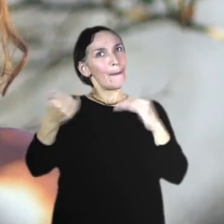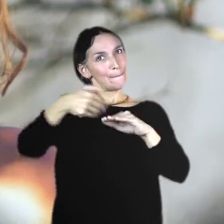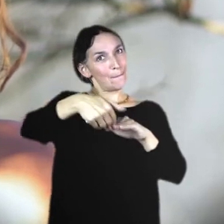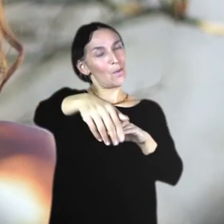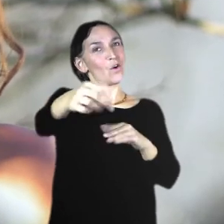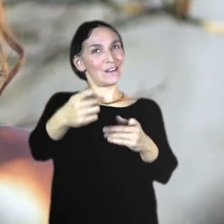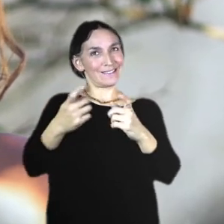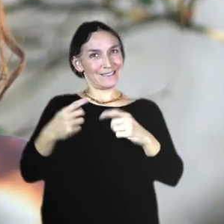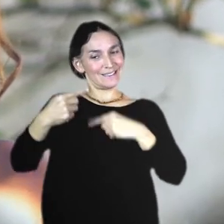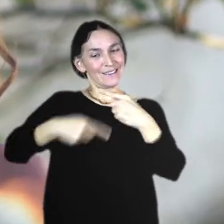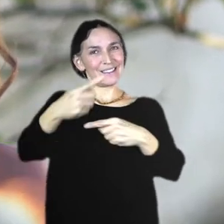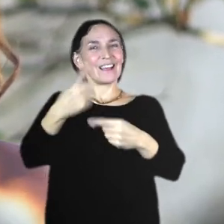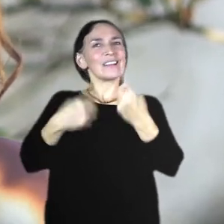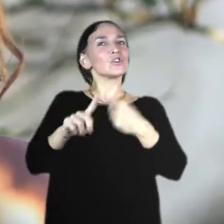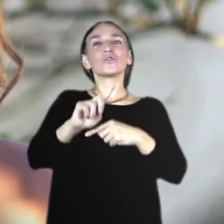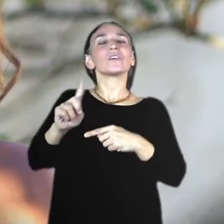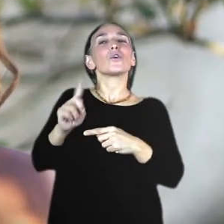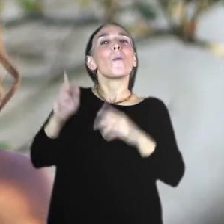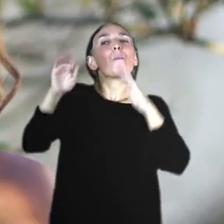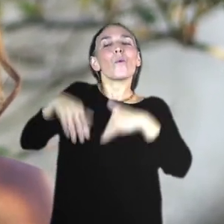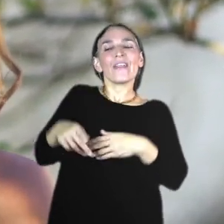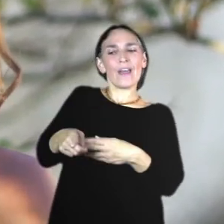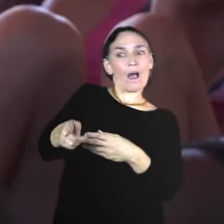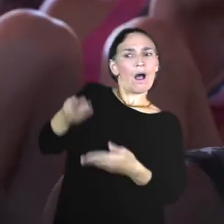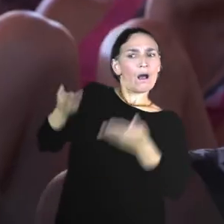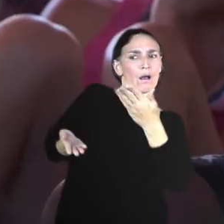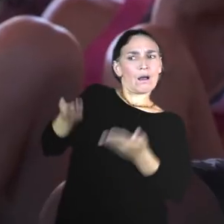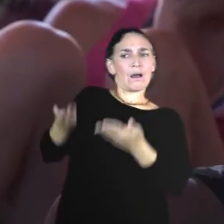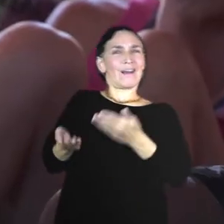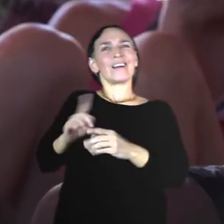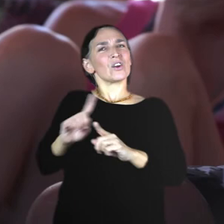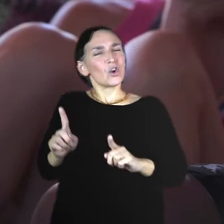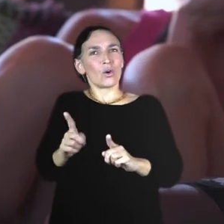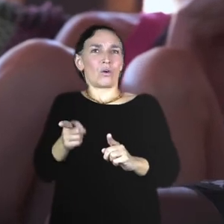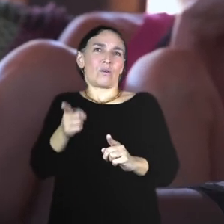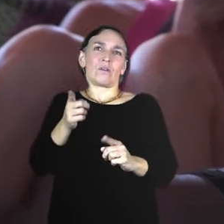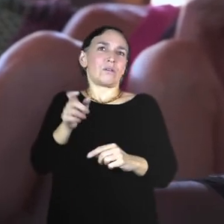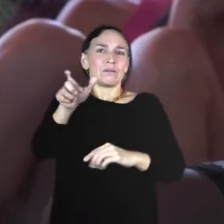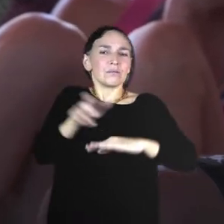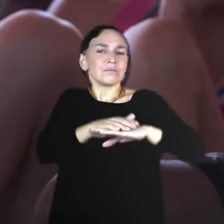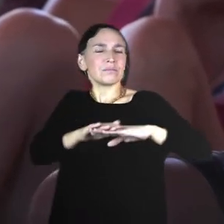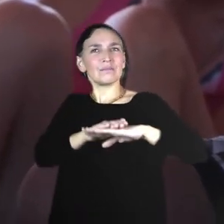El juzgamiento nos mantiene en la superficie y no nos permite ver mas allá.